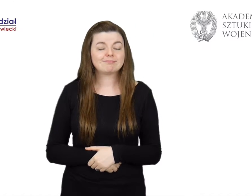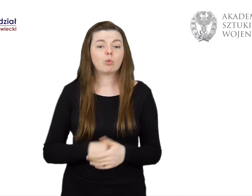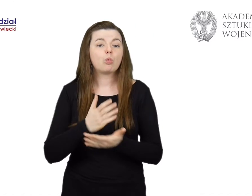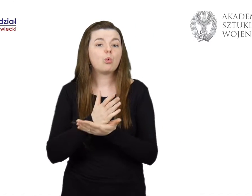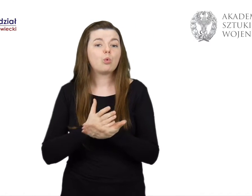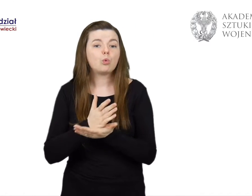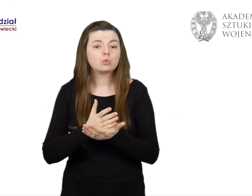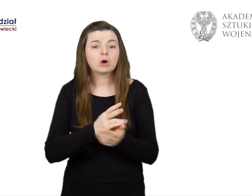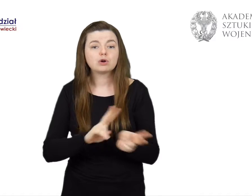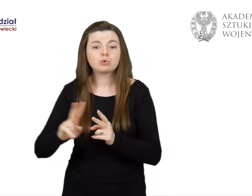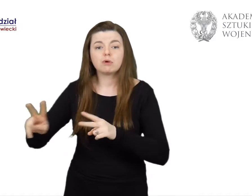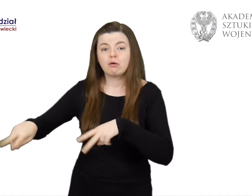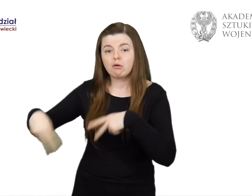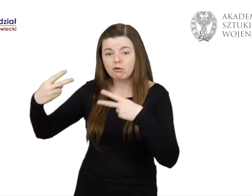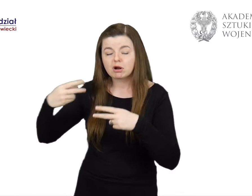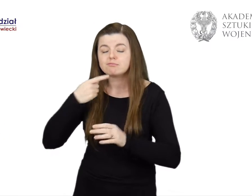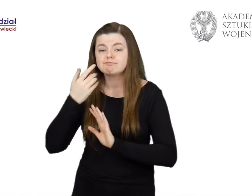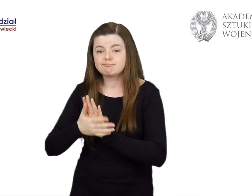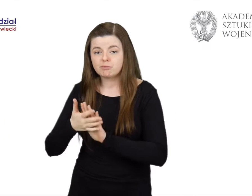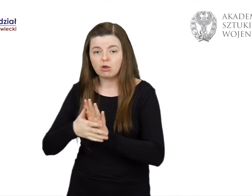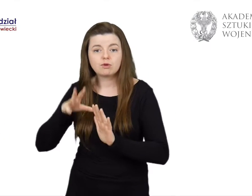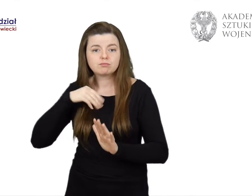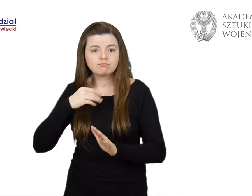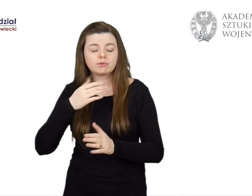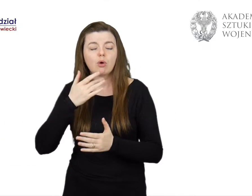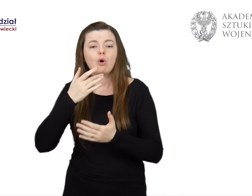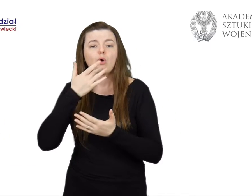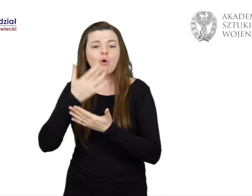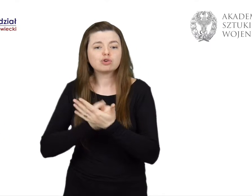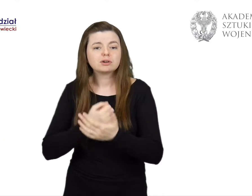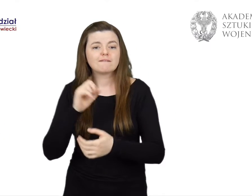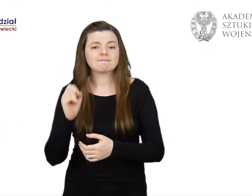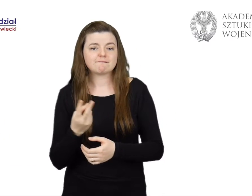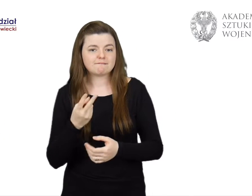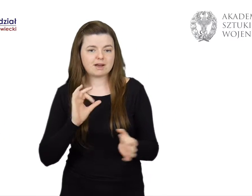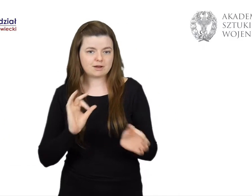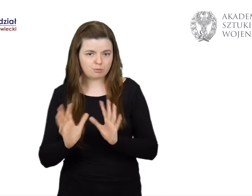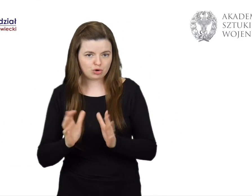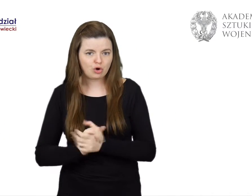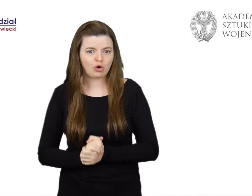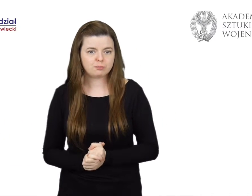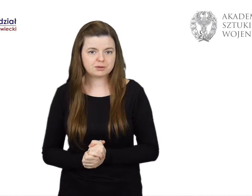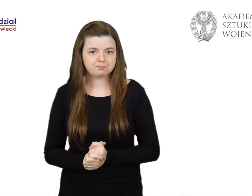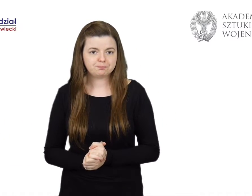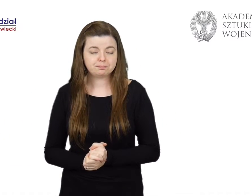Z usługi tłumacza j. migowego online można skorzystać w dwojaki sposób: